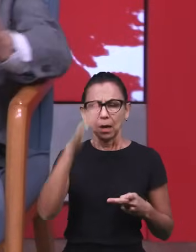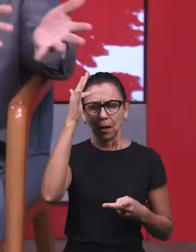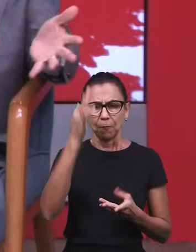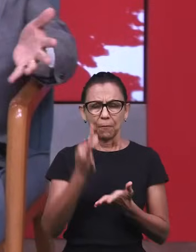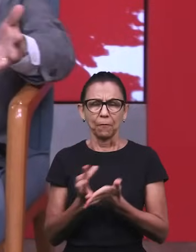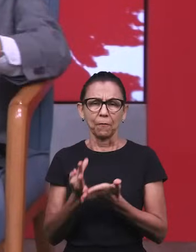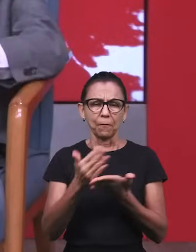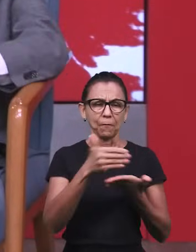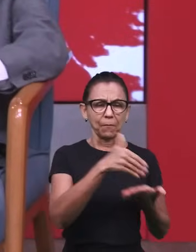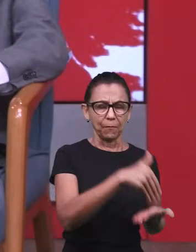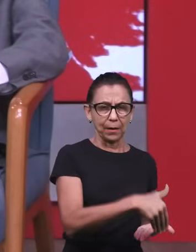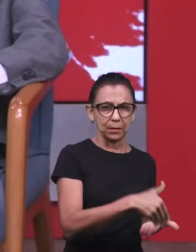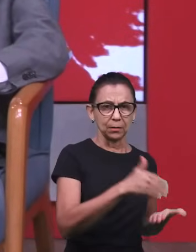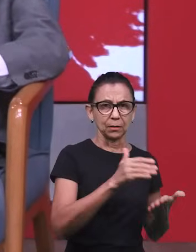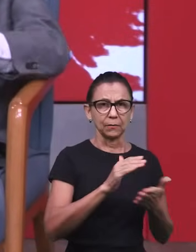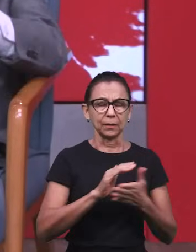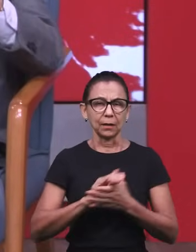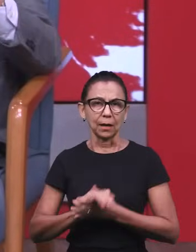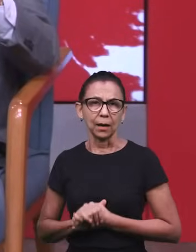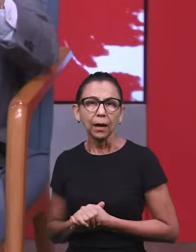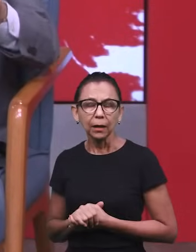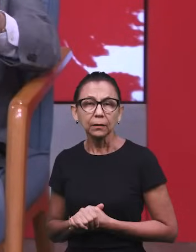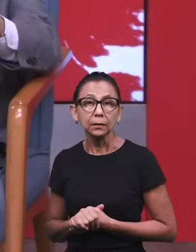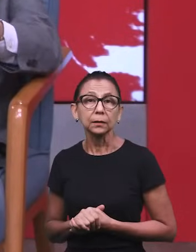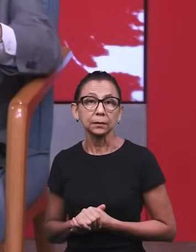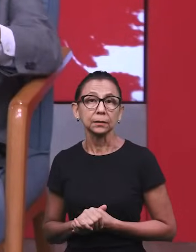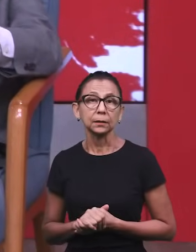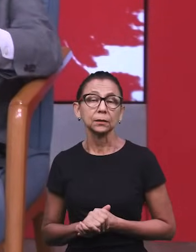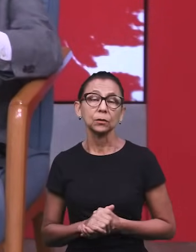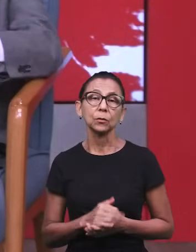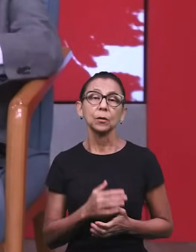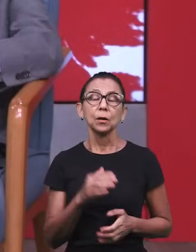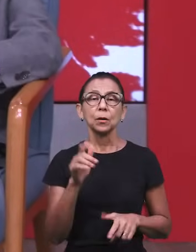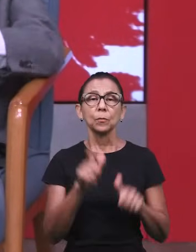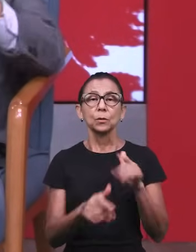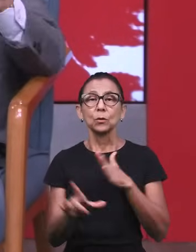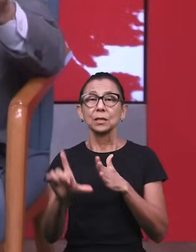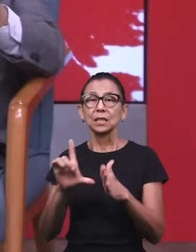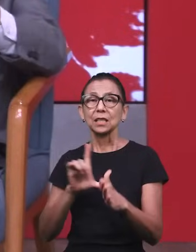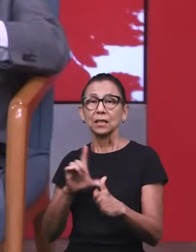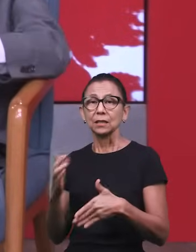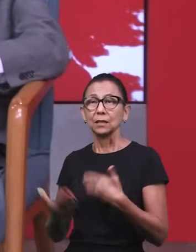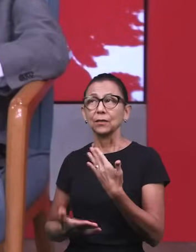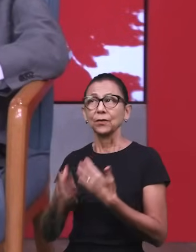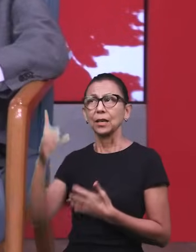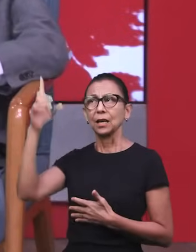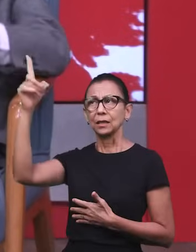apostasia aqueles que viveram a mesma experiência que nós que pregaram o que nós pregamos e que